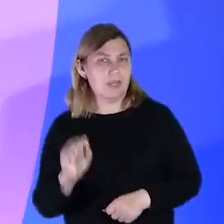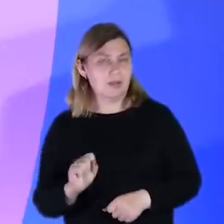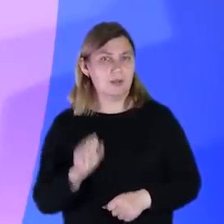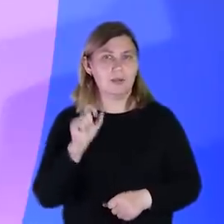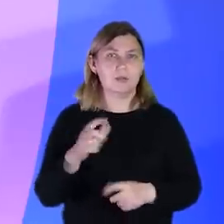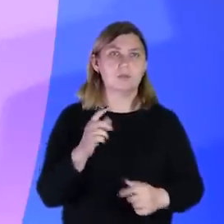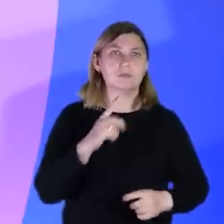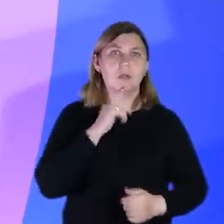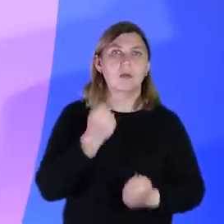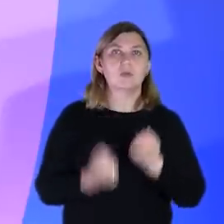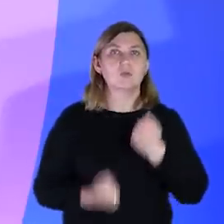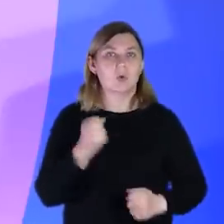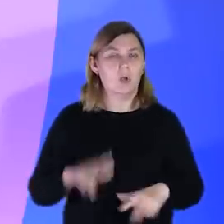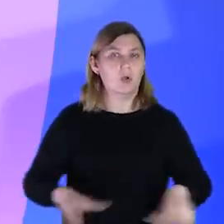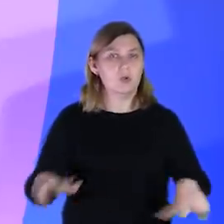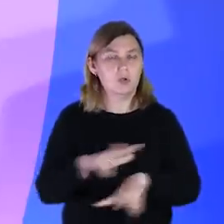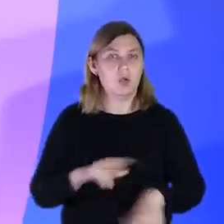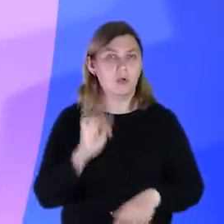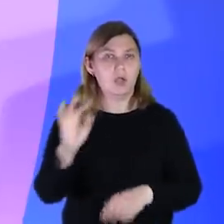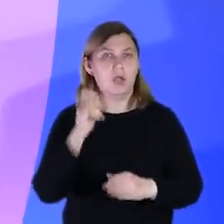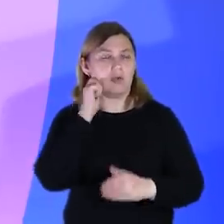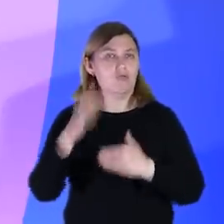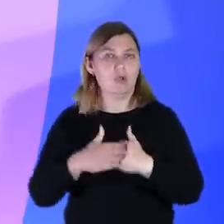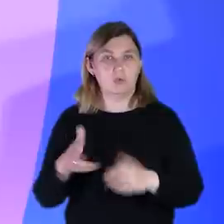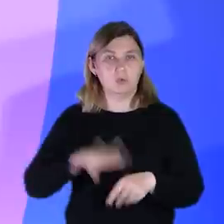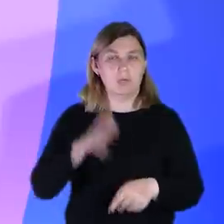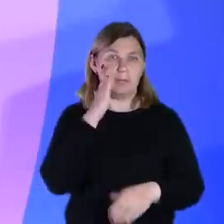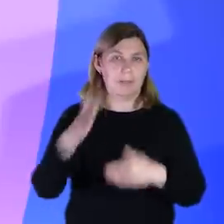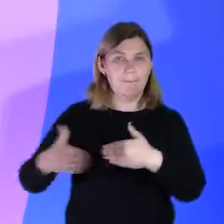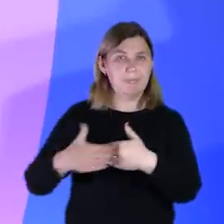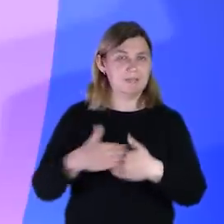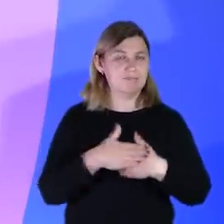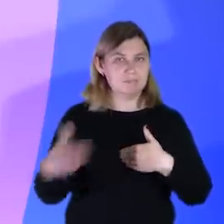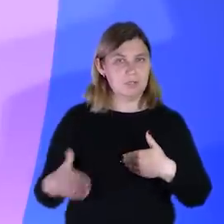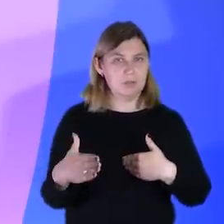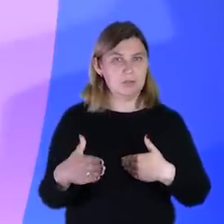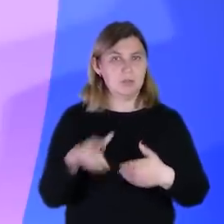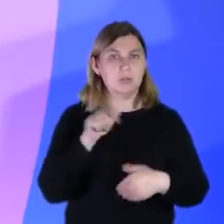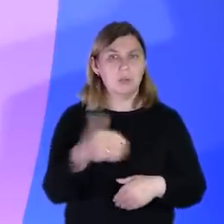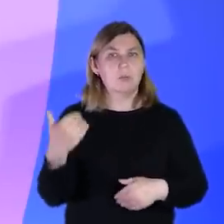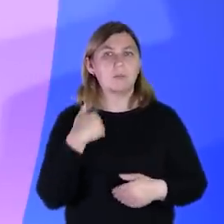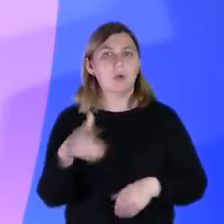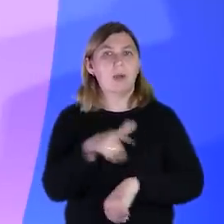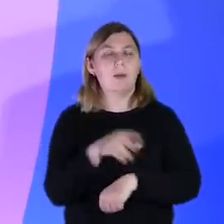Trudno ścigać rodzinę swojej żony, która mieszka w pobliżu, więc to też wpływało na to pogranicze,